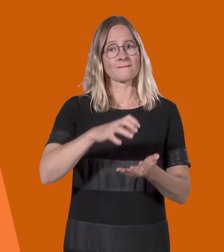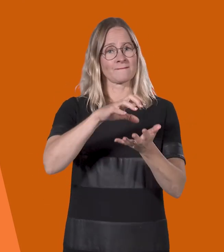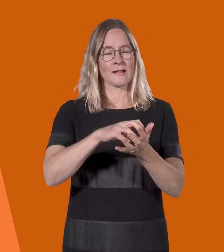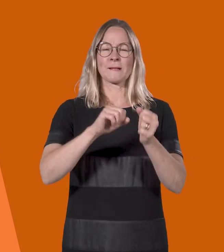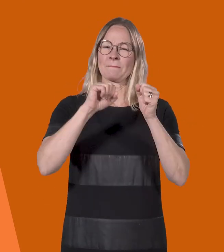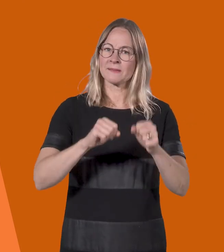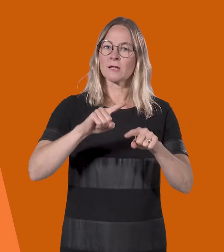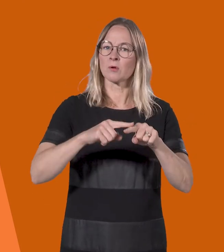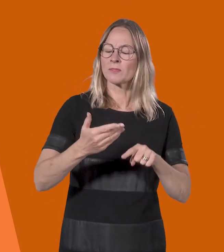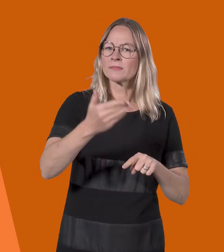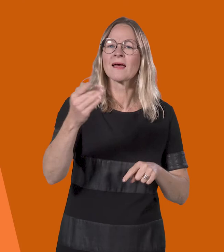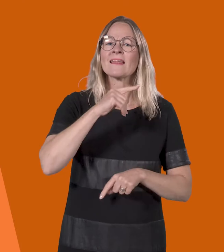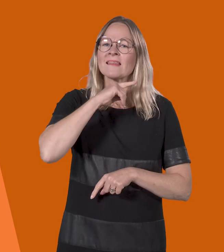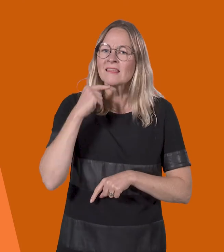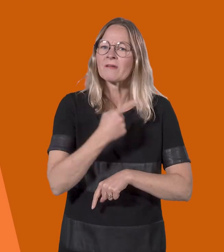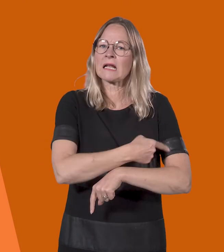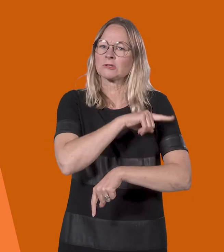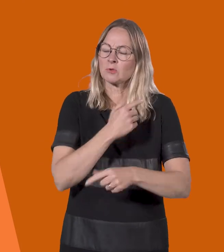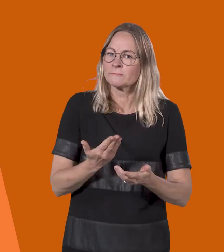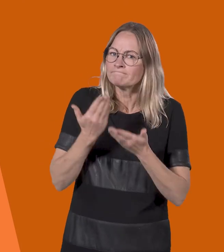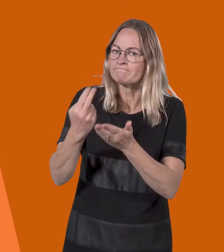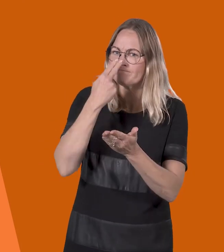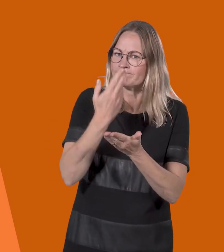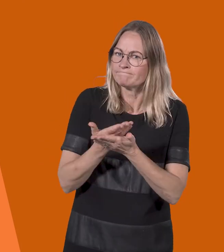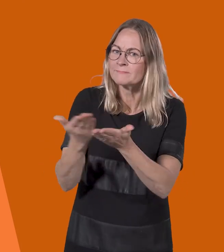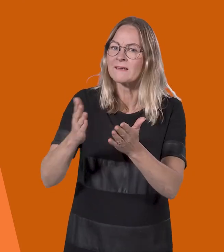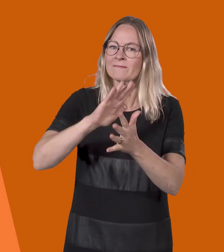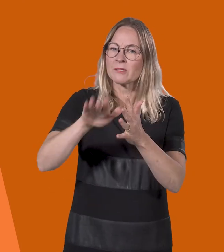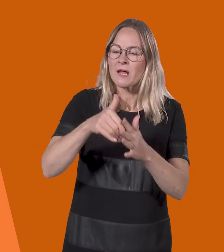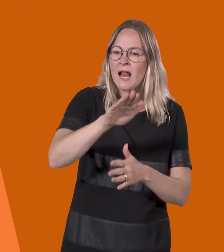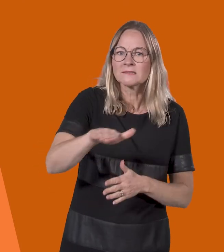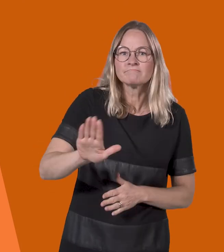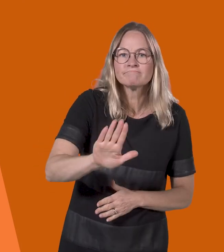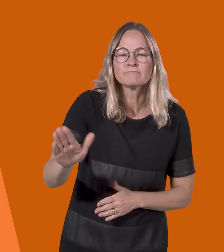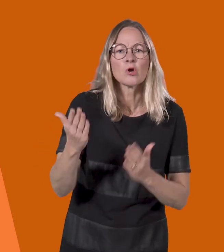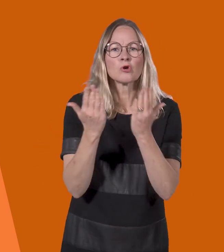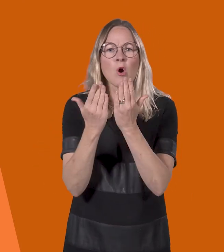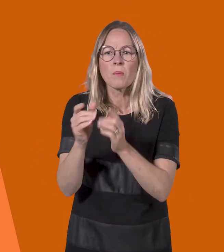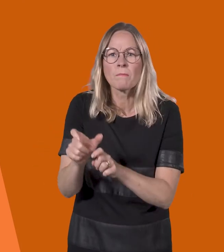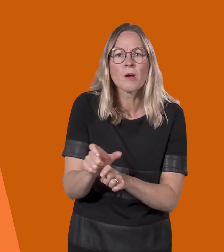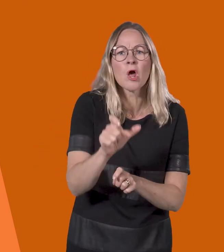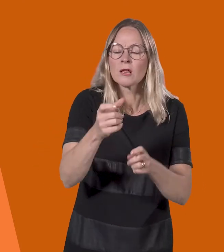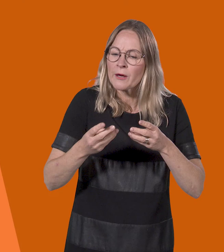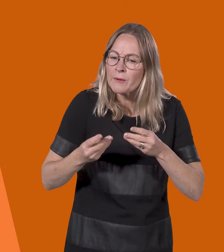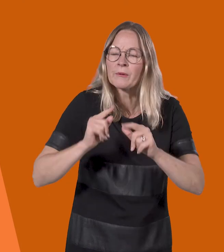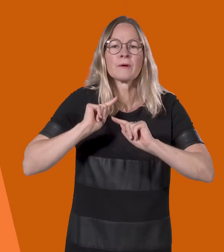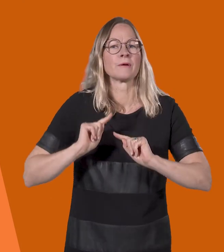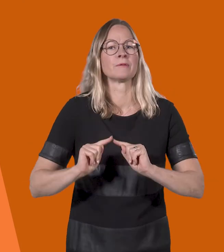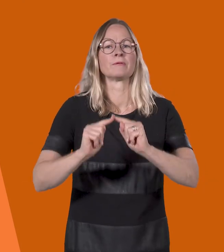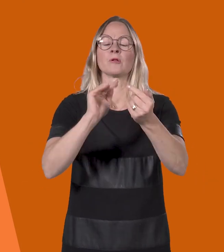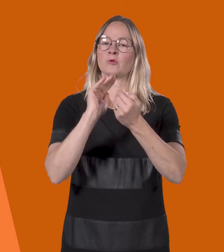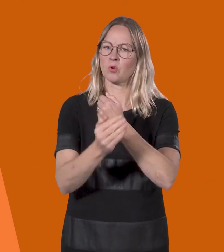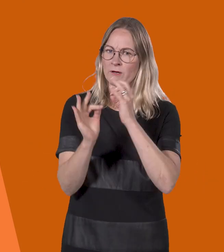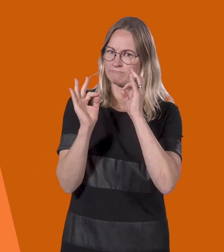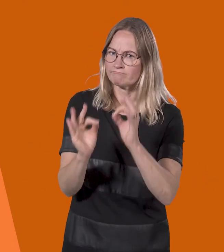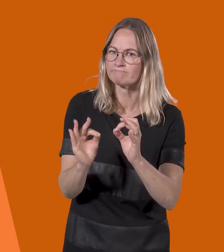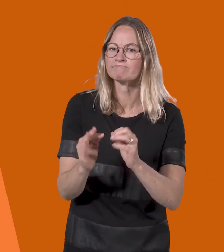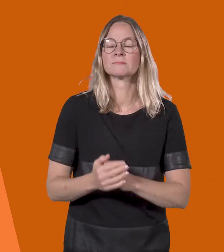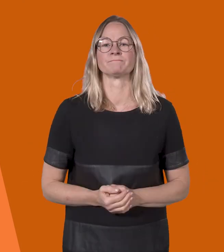Valtion tulee osoittaa kunnille riittävät resurssit viittomakielisten lasten saumattoman koulupolun turvaamiseen.